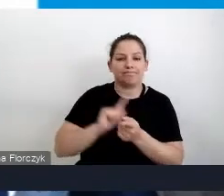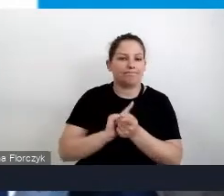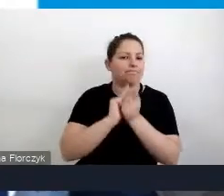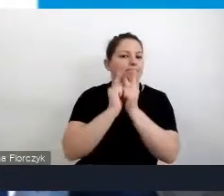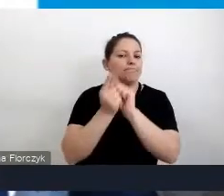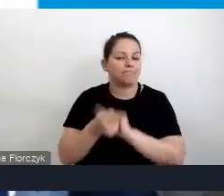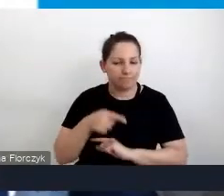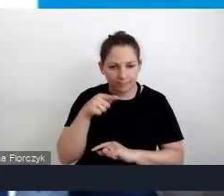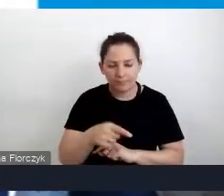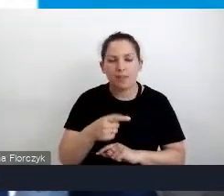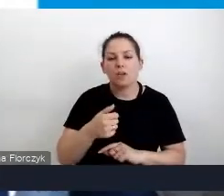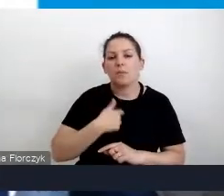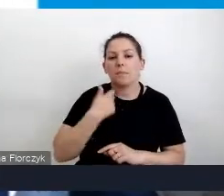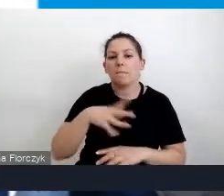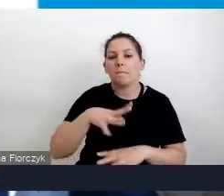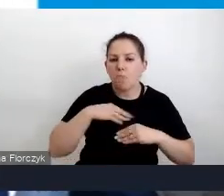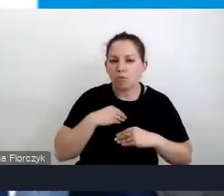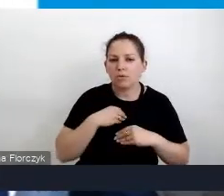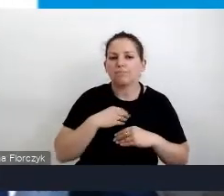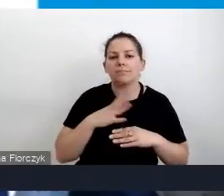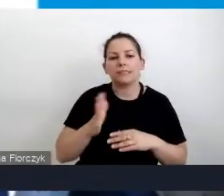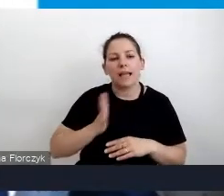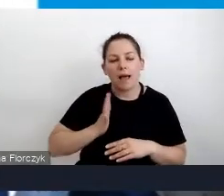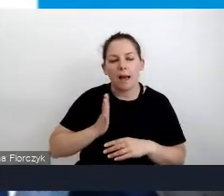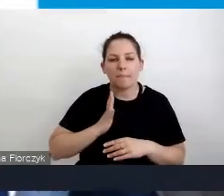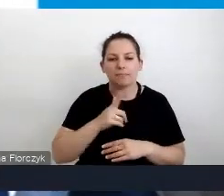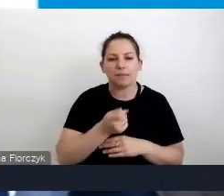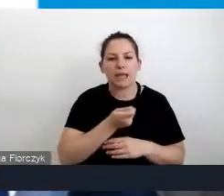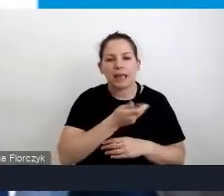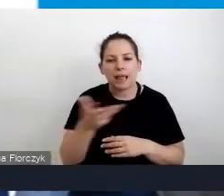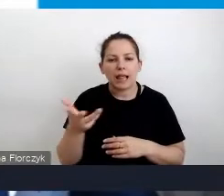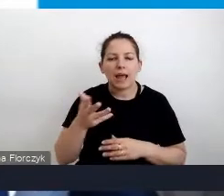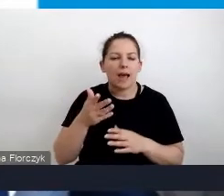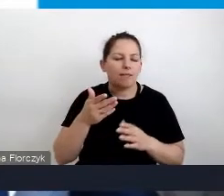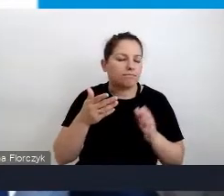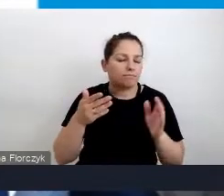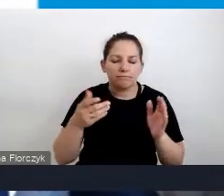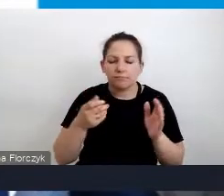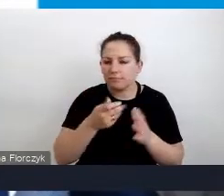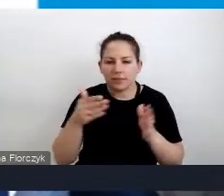tak, żeby móc zabezpieczyć kilkanaście tysięcy osób w wodę,